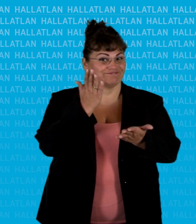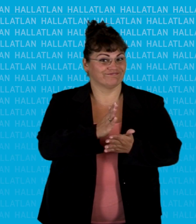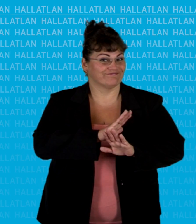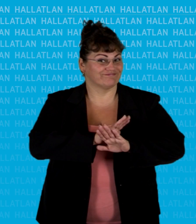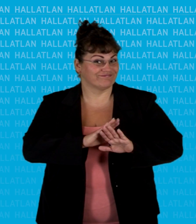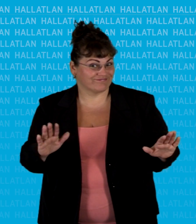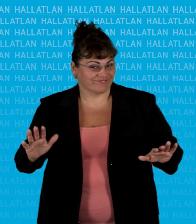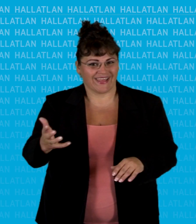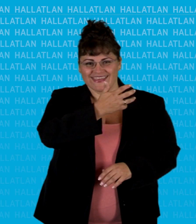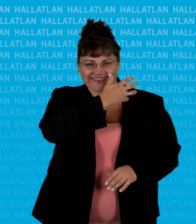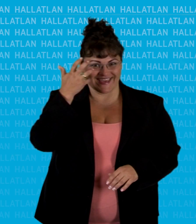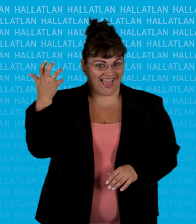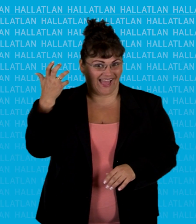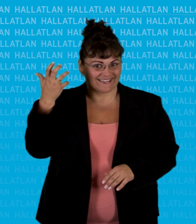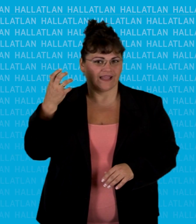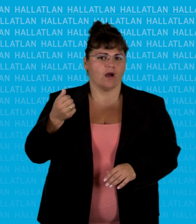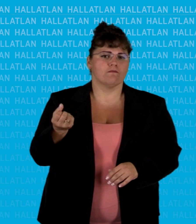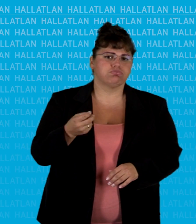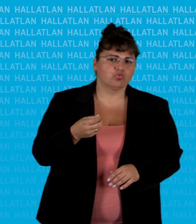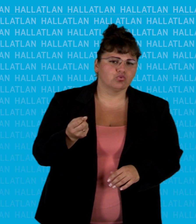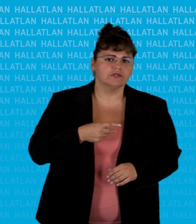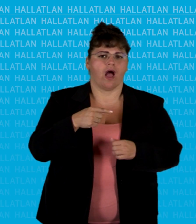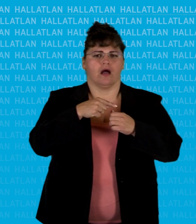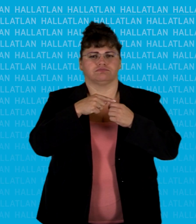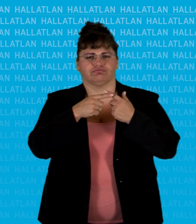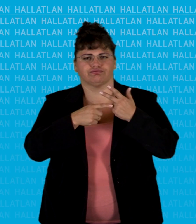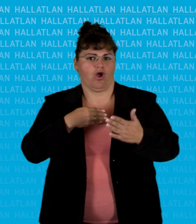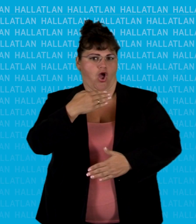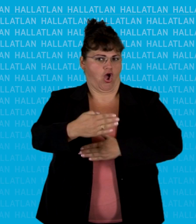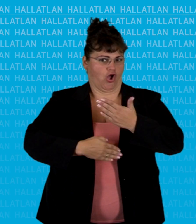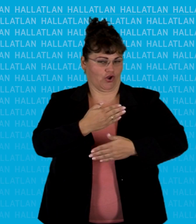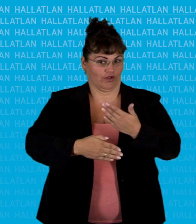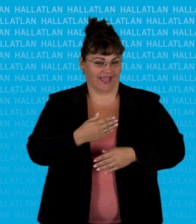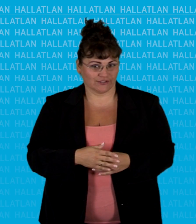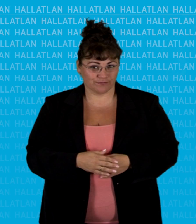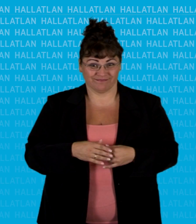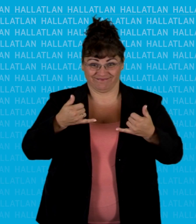Befejeződött a nyári kalászosok aratása,